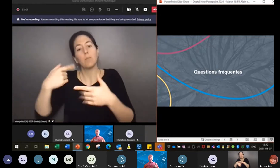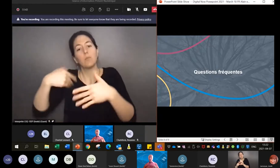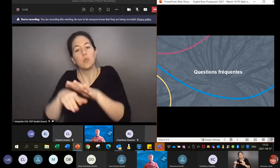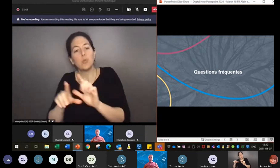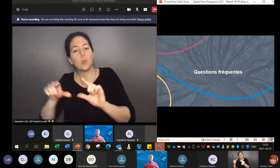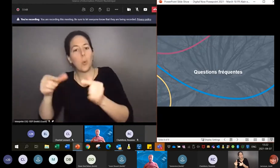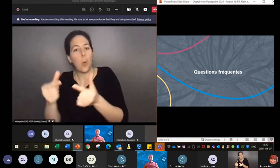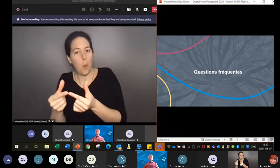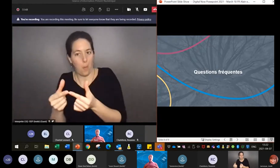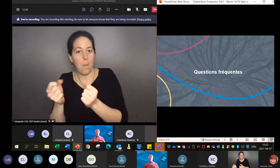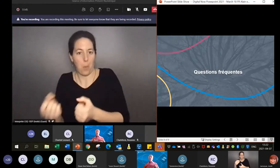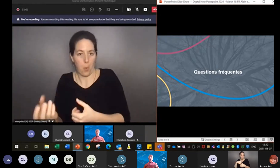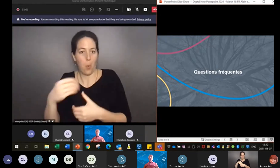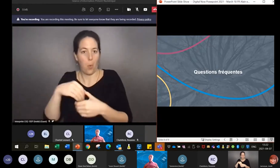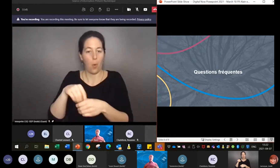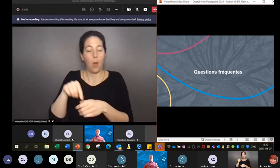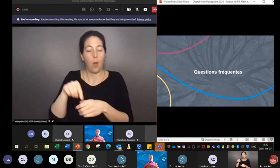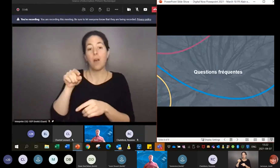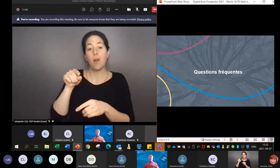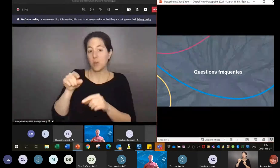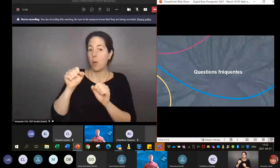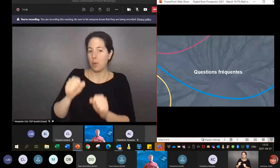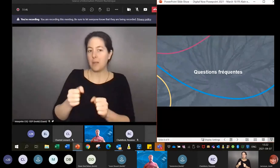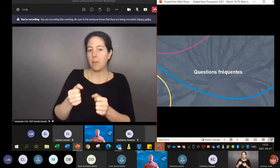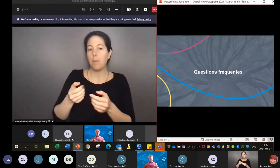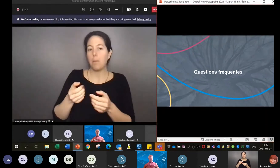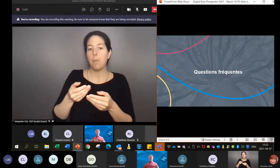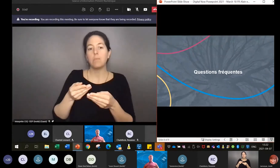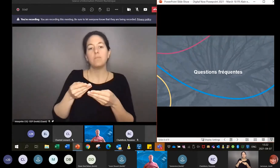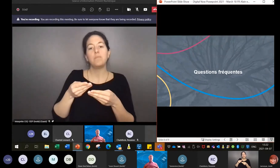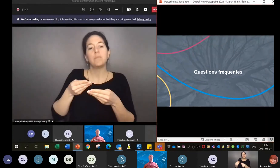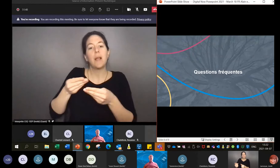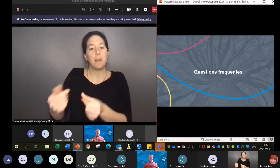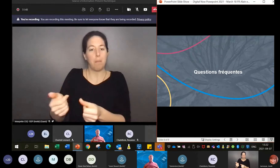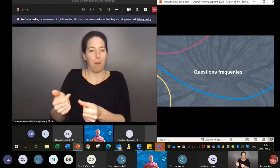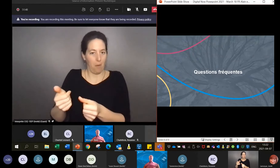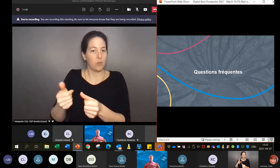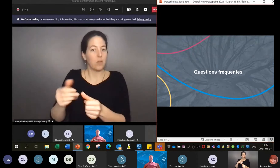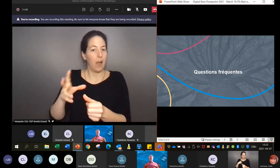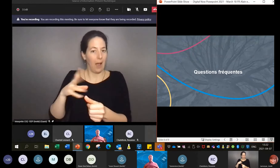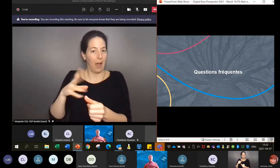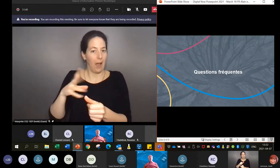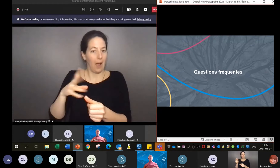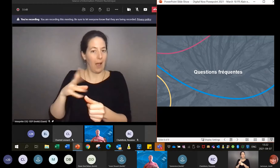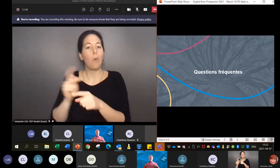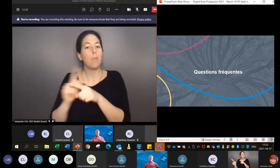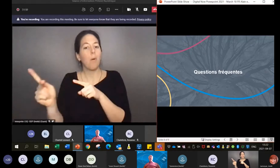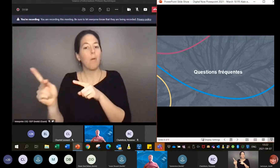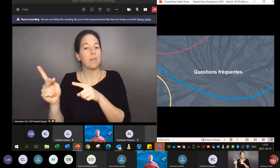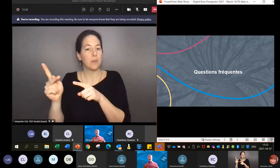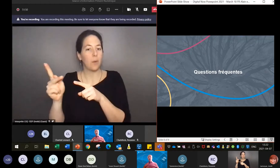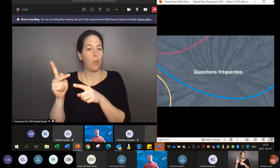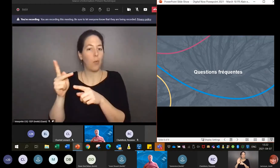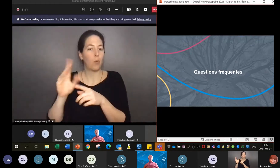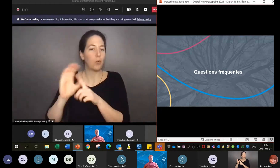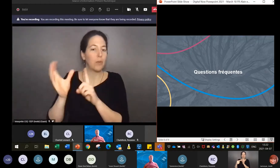d’autres professions culturelles comme les techniciens de musées, les